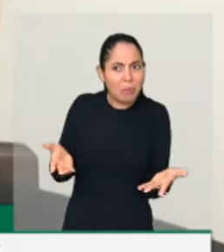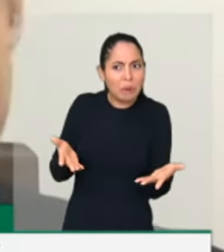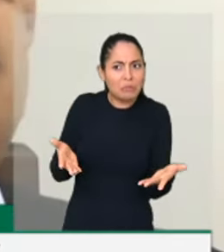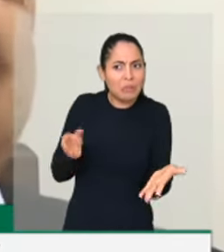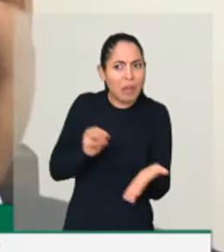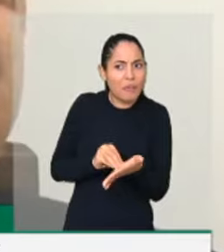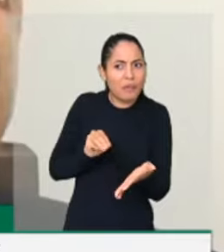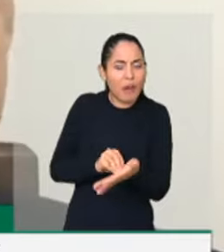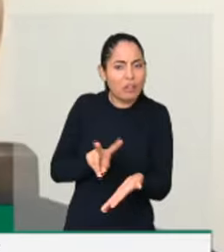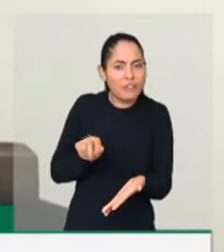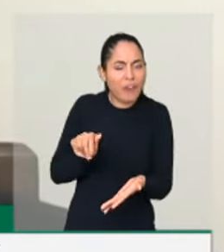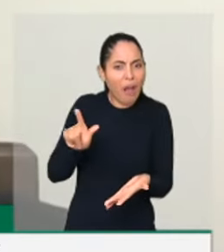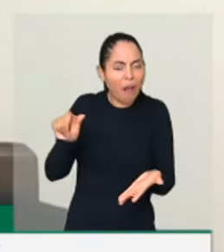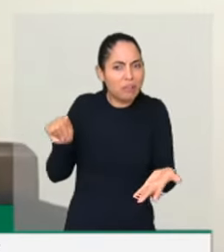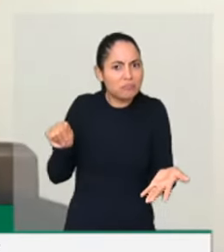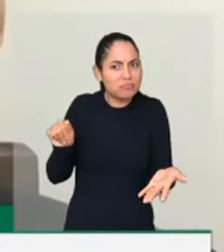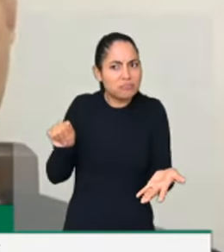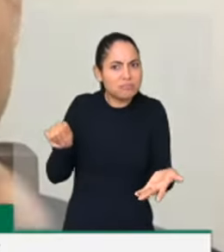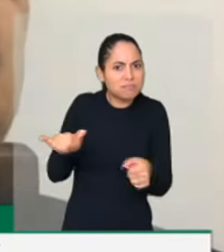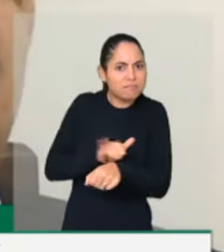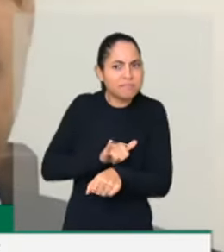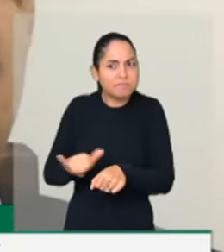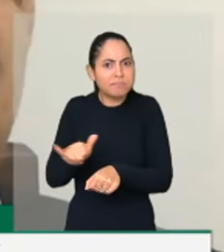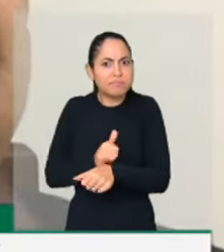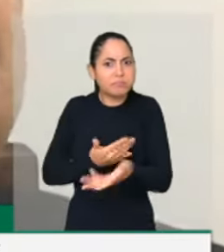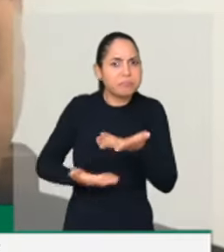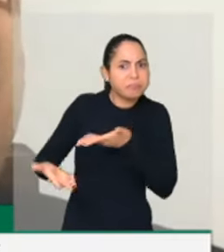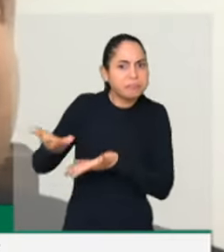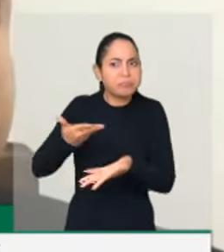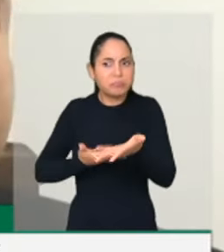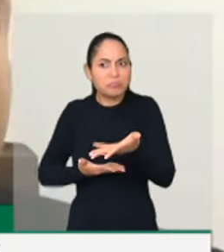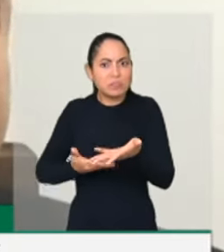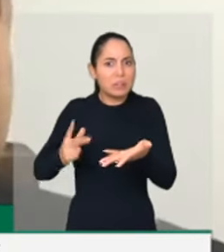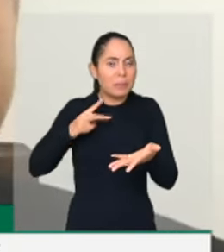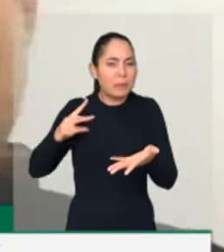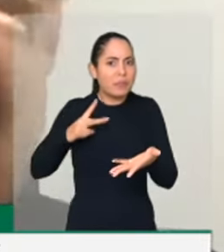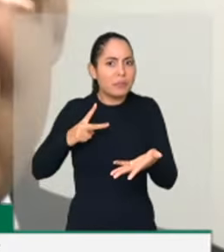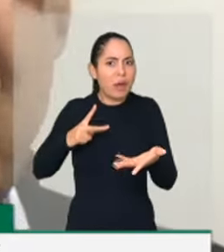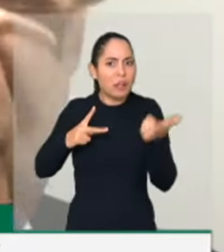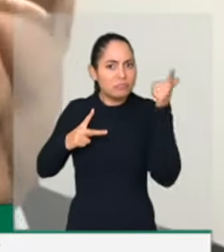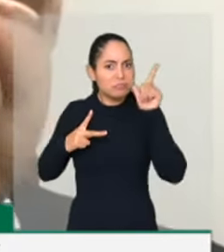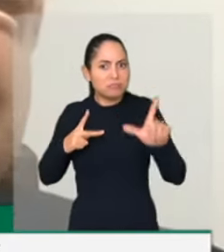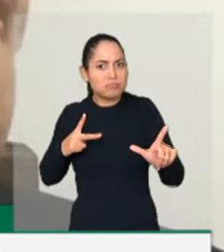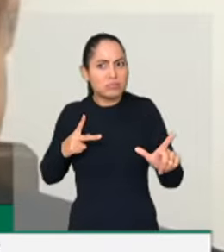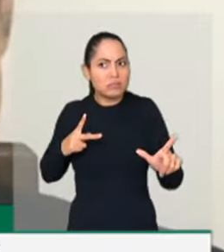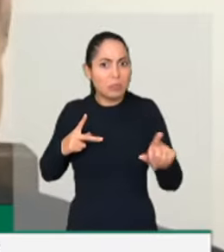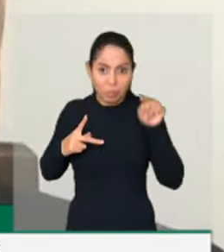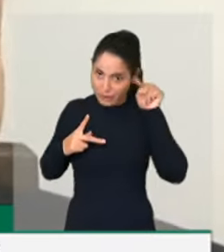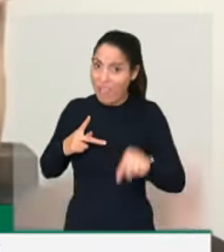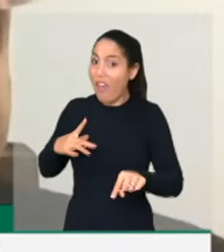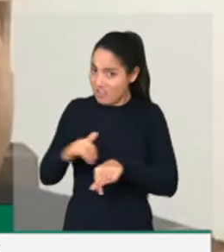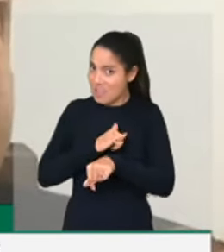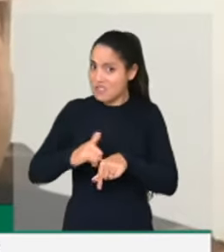O HOSPITAL PRIVADO GANHE MAIS. ESSE É O PONTO... EU QUERO CUMPRIMENTAR.... O LÍDER DO GOVERNO NA CÂMARA, DEPUTADO